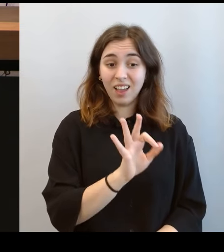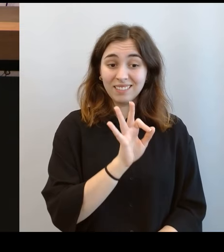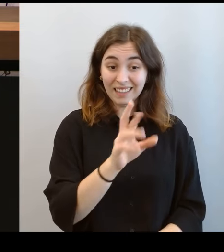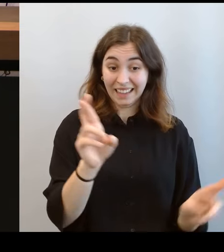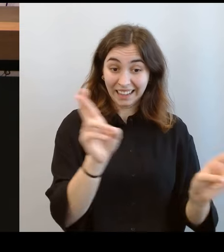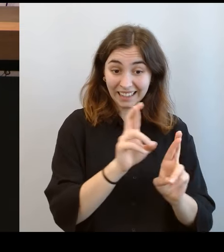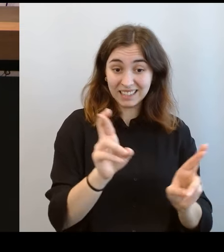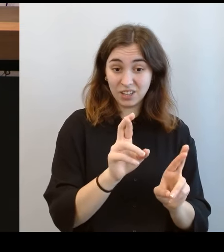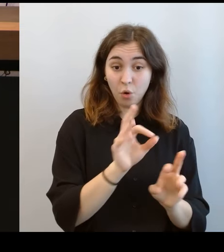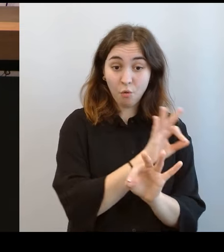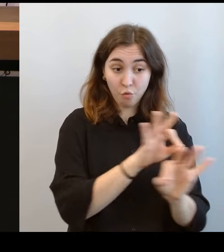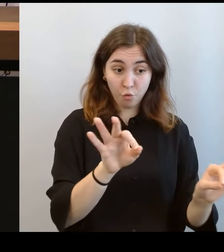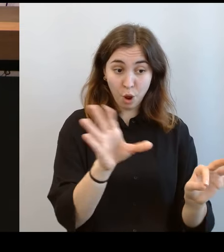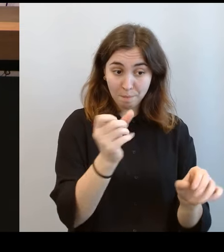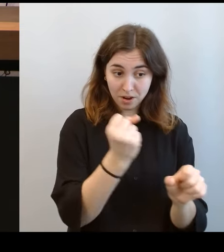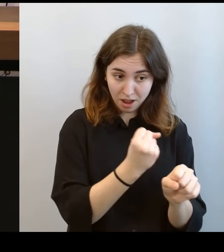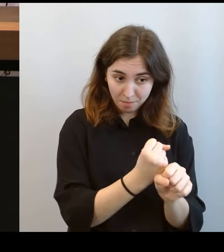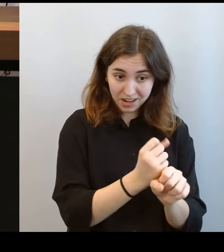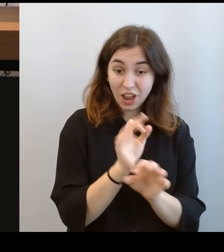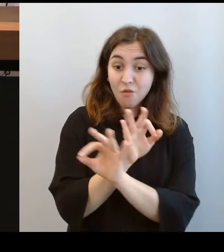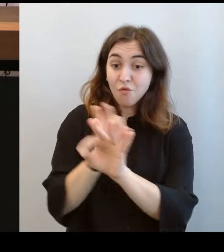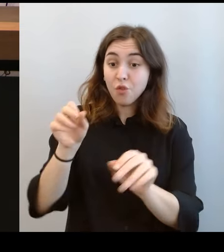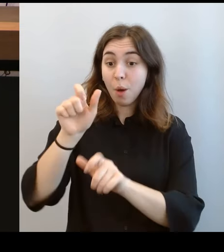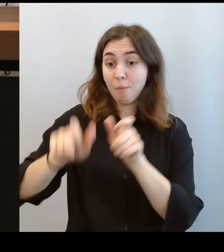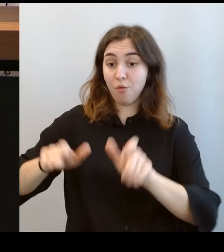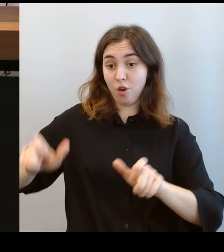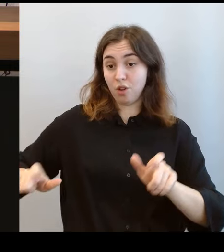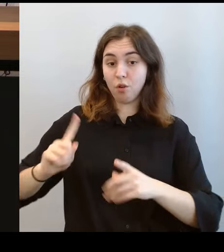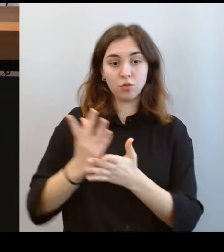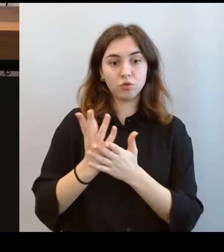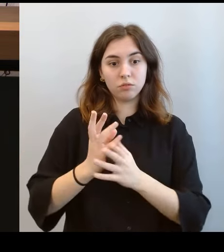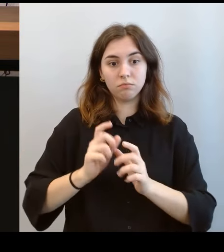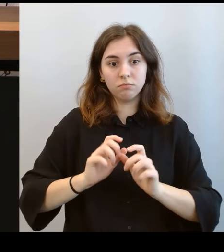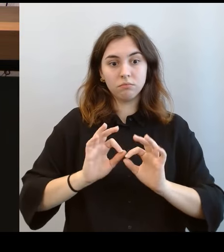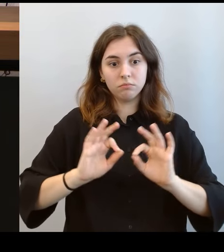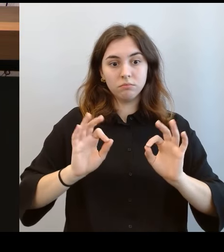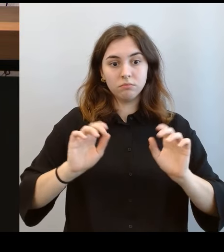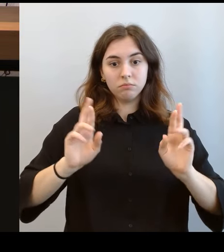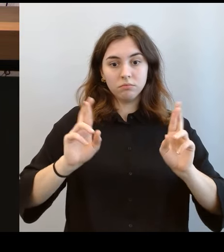angewiesen ist, dass potenziell gefährliche Menschen sicher untergebracht und eben auch wirkungsvoll therapiert werden.